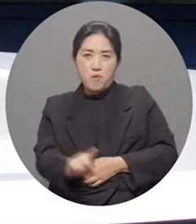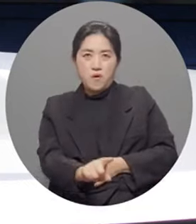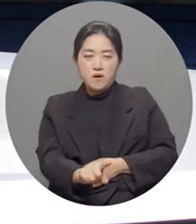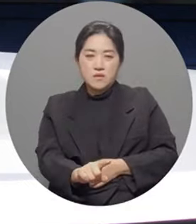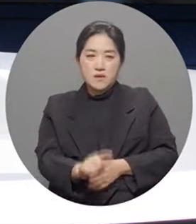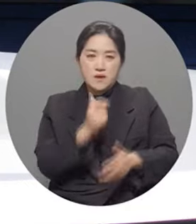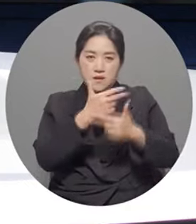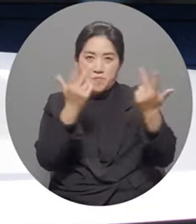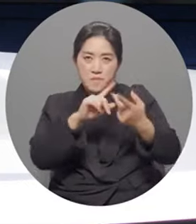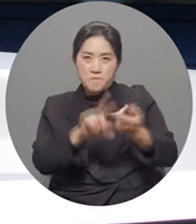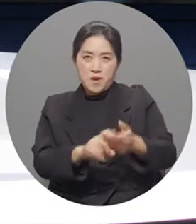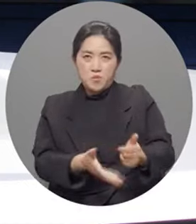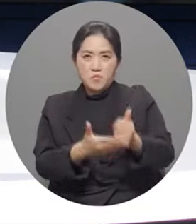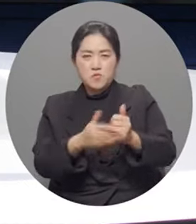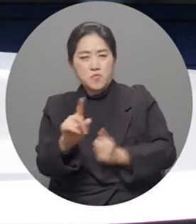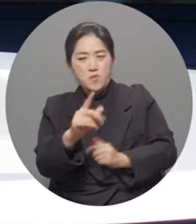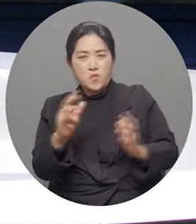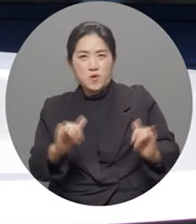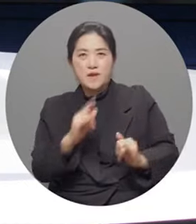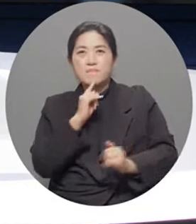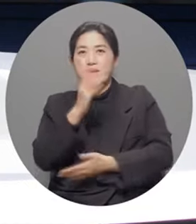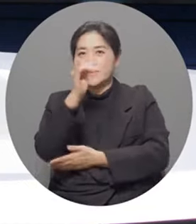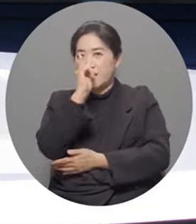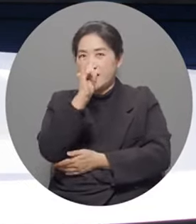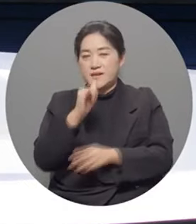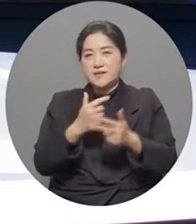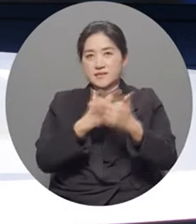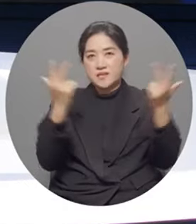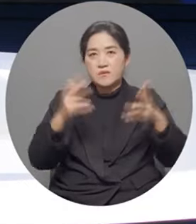결국 강성 지지층이 동원될 게 뻔한 거 아니냐며 일명 친명 공천 우려가 나왔습니다.